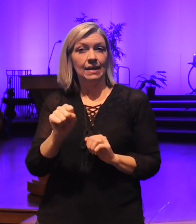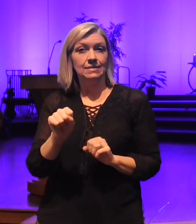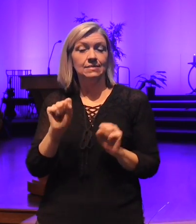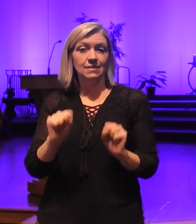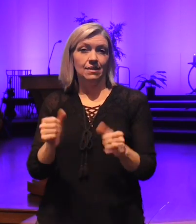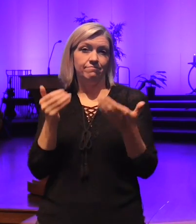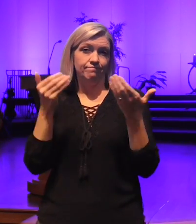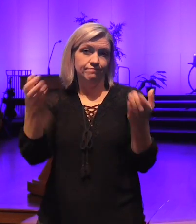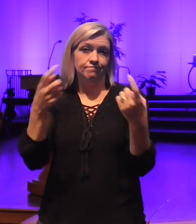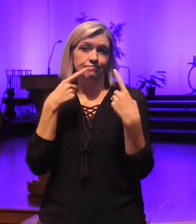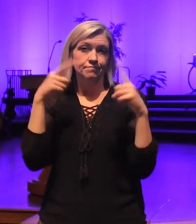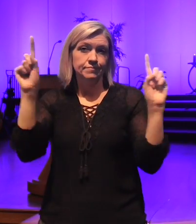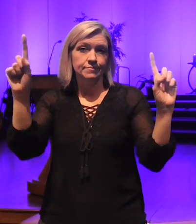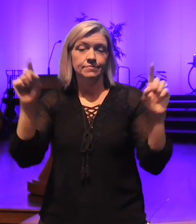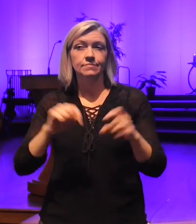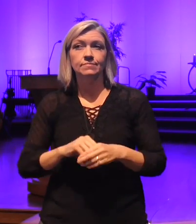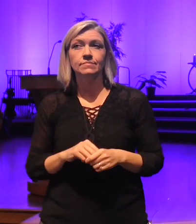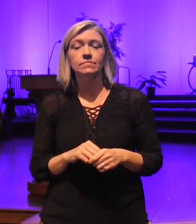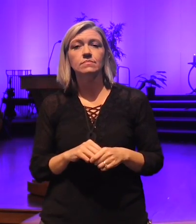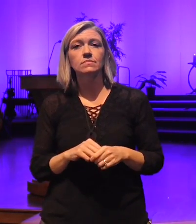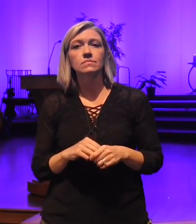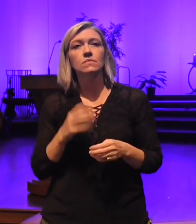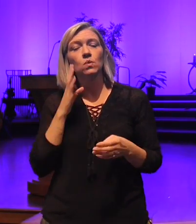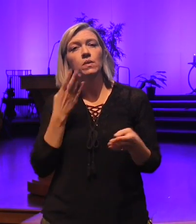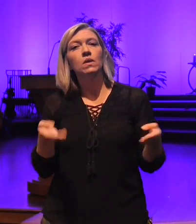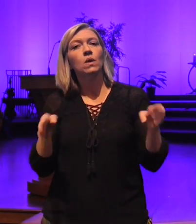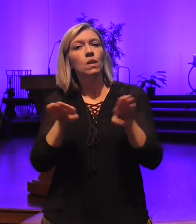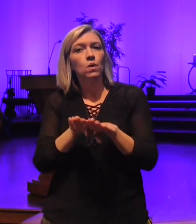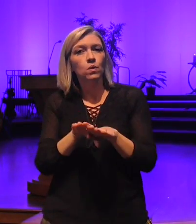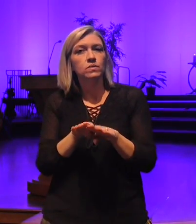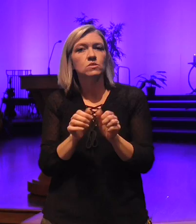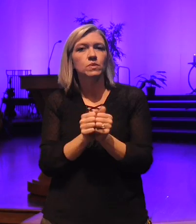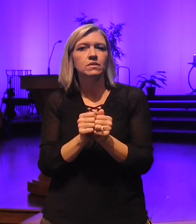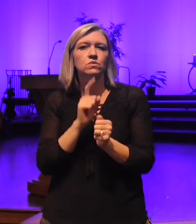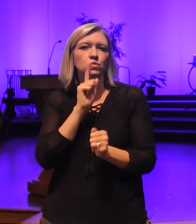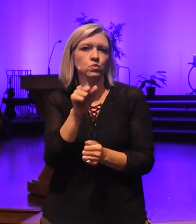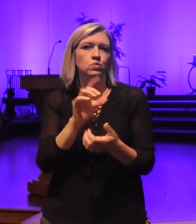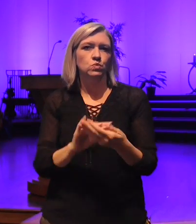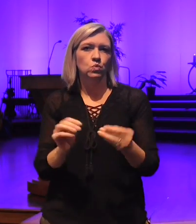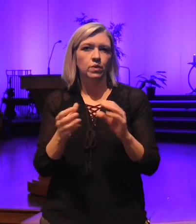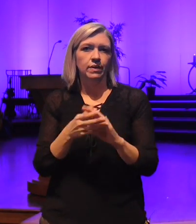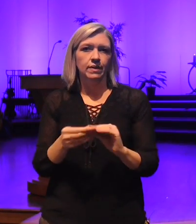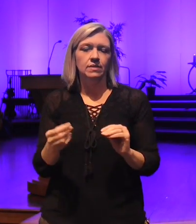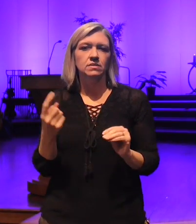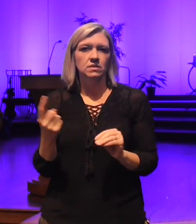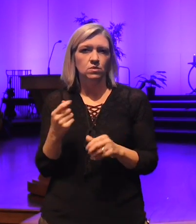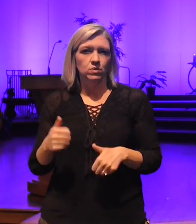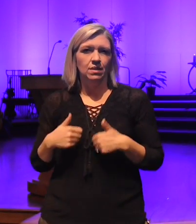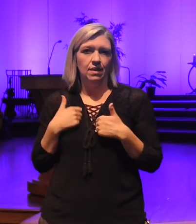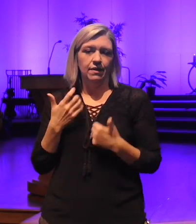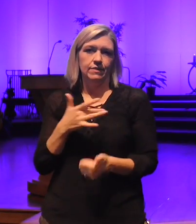con un evento real en la vida de un hombre que me conmueve Voy a contarles muchas cosas sobre Jim Henry,